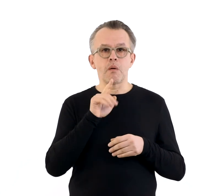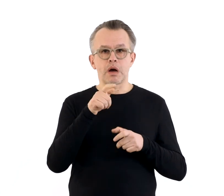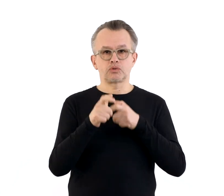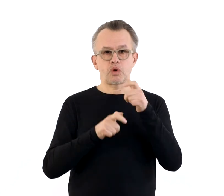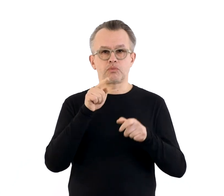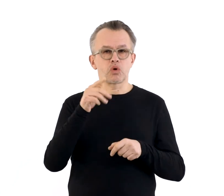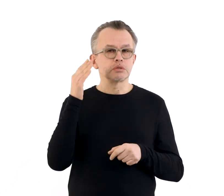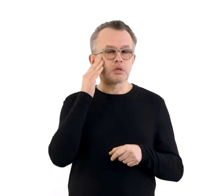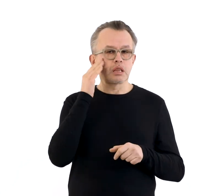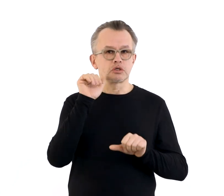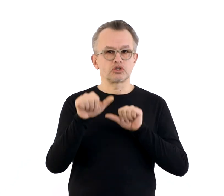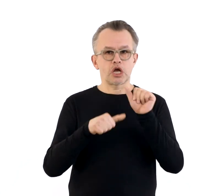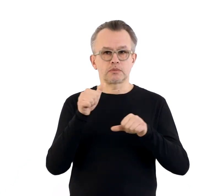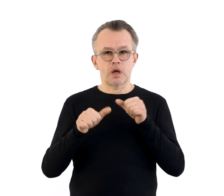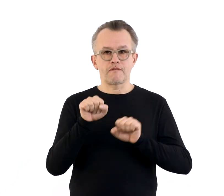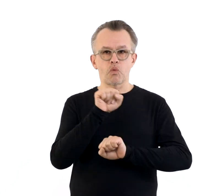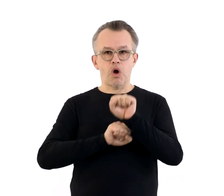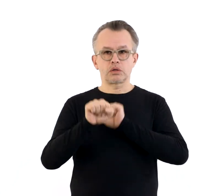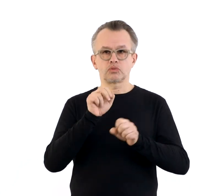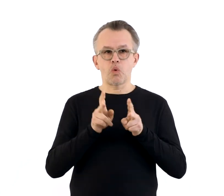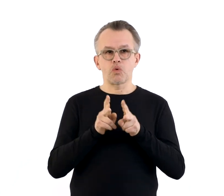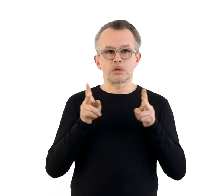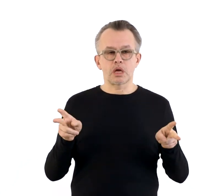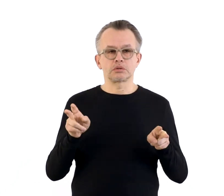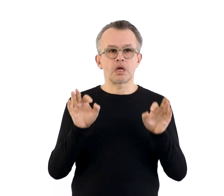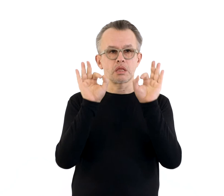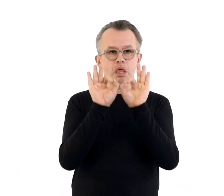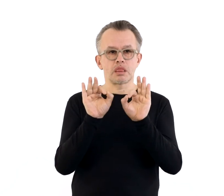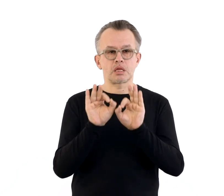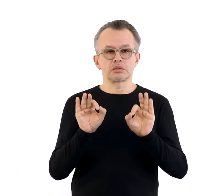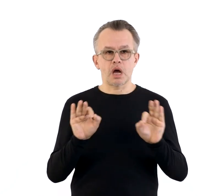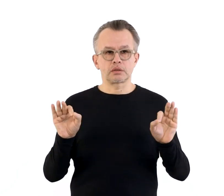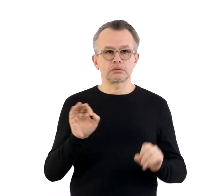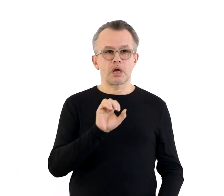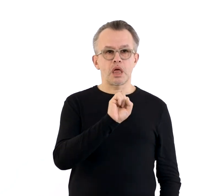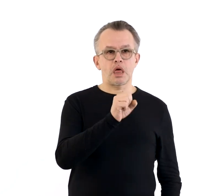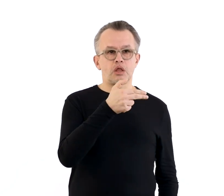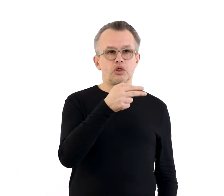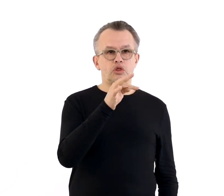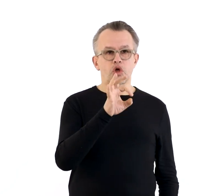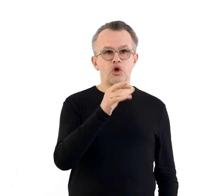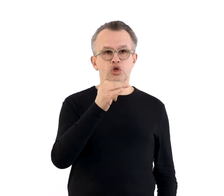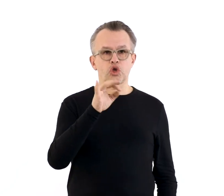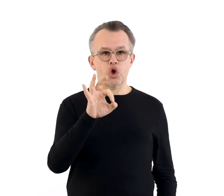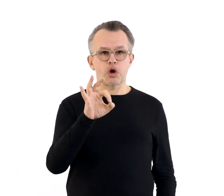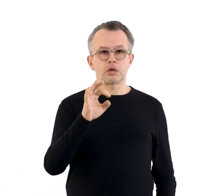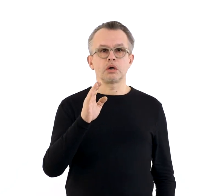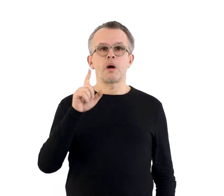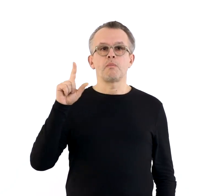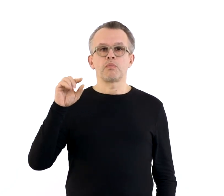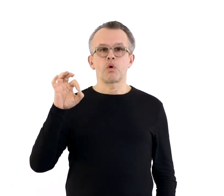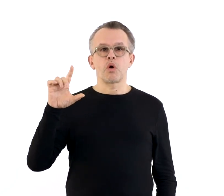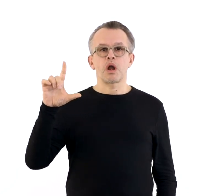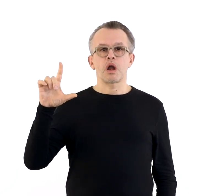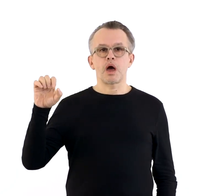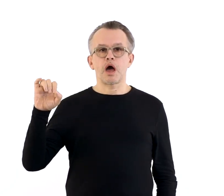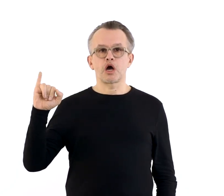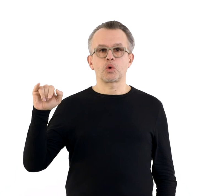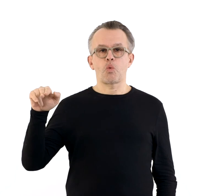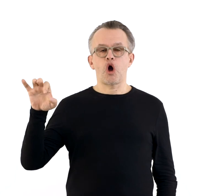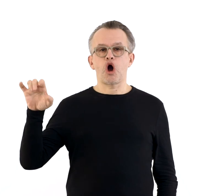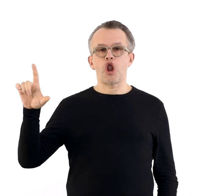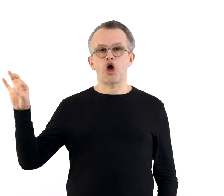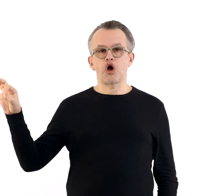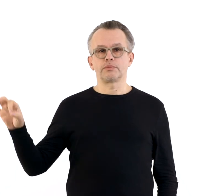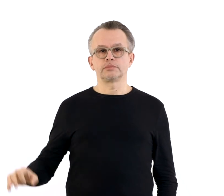przypuszczalnie wykonał je znany rzeźbiarz włoski okresu renesansu Antonio Pollaiuolo.